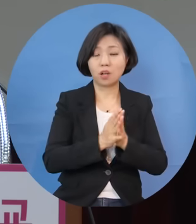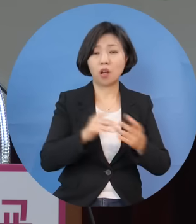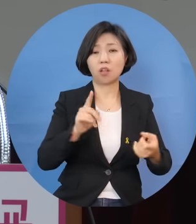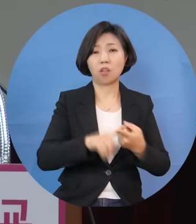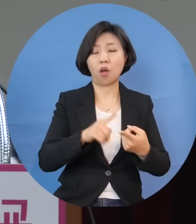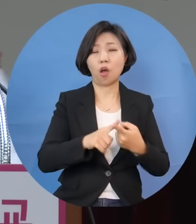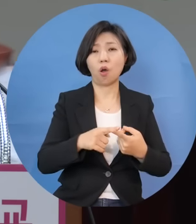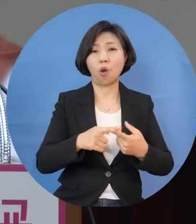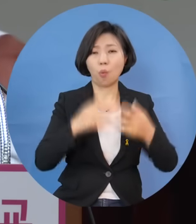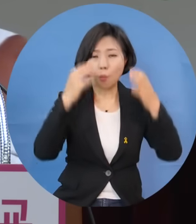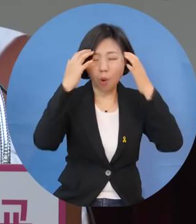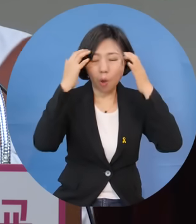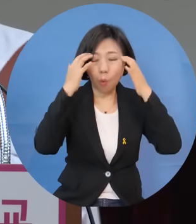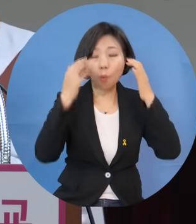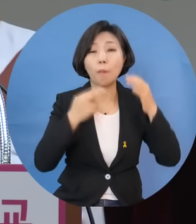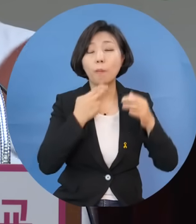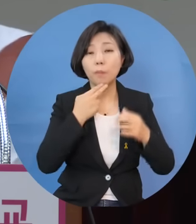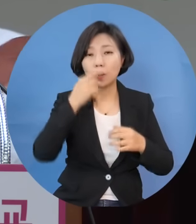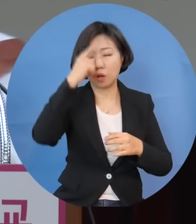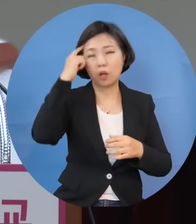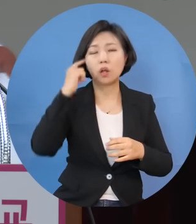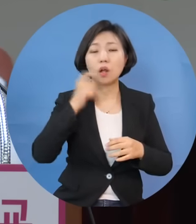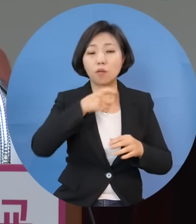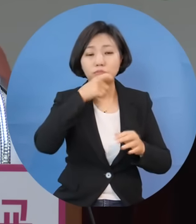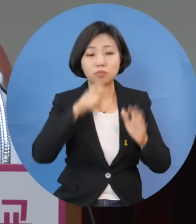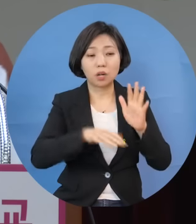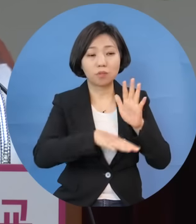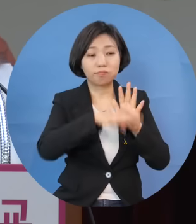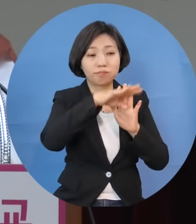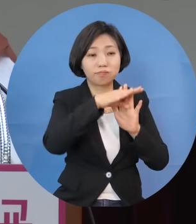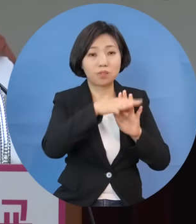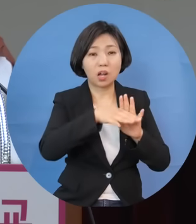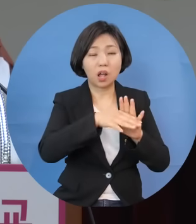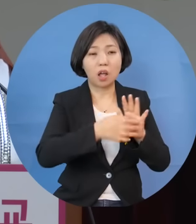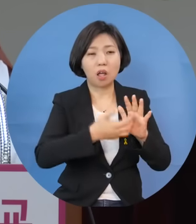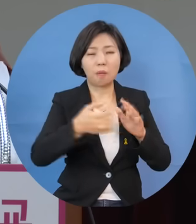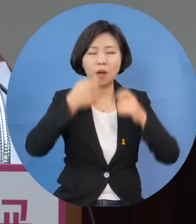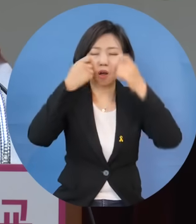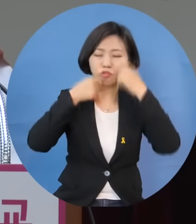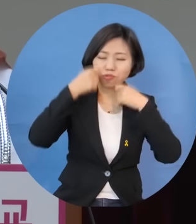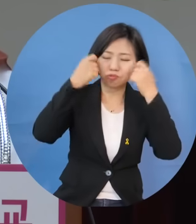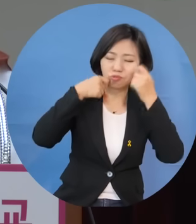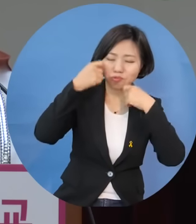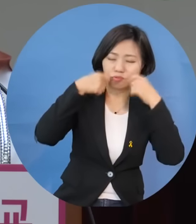그래서 유명한 얘기가 있잖아요. 홍수가 나서 집과 논밭이 떠내려가서 사람들이 울부짖으니까